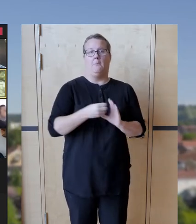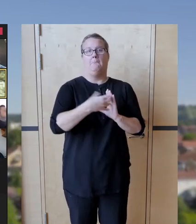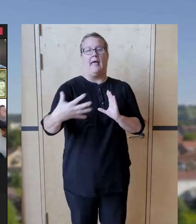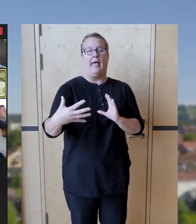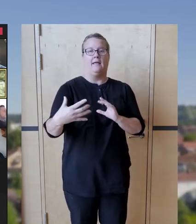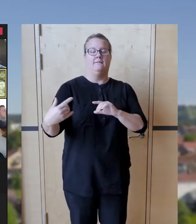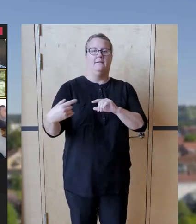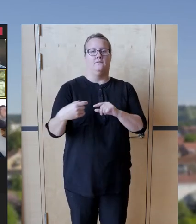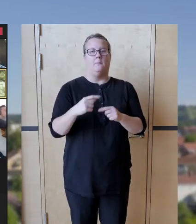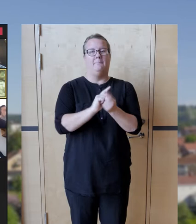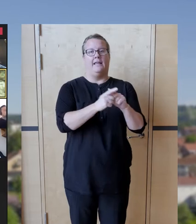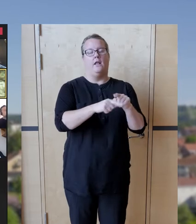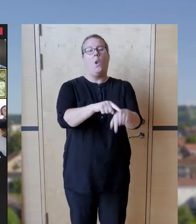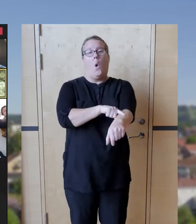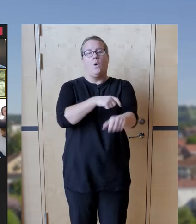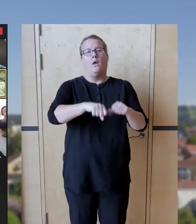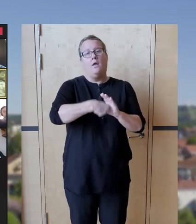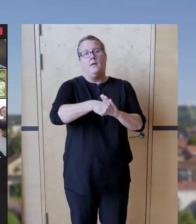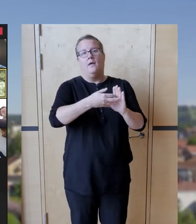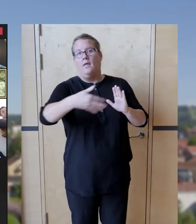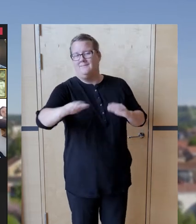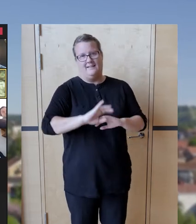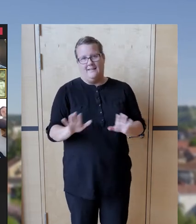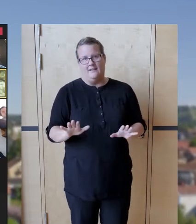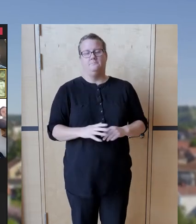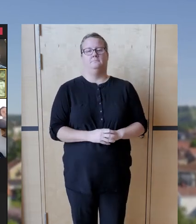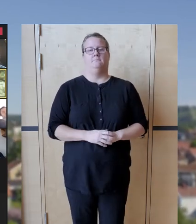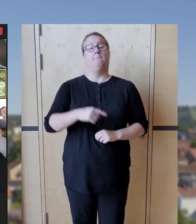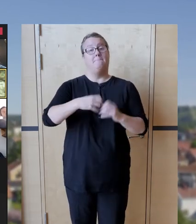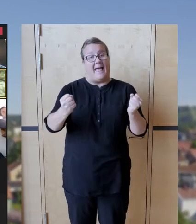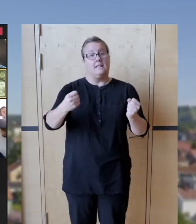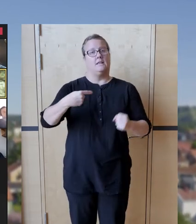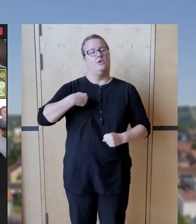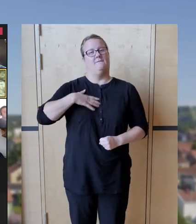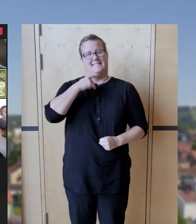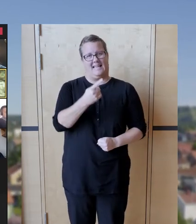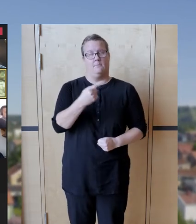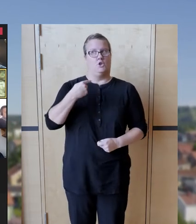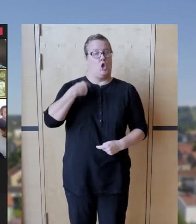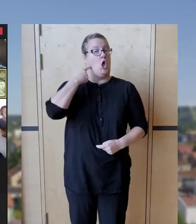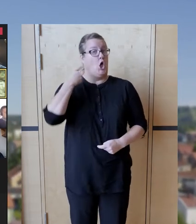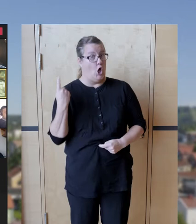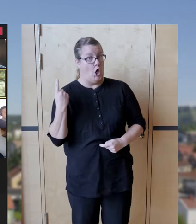Jag vill bara säga så här att Det jag hör Och det har ju våra väljare också